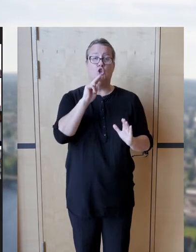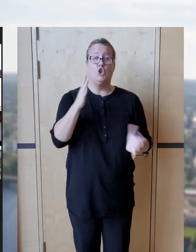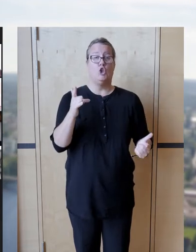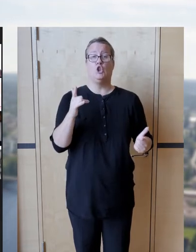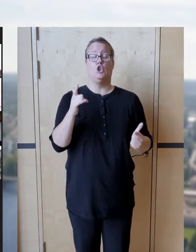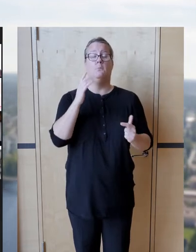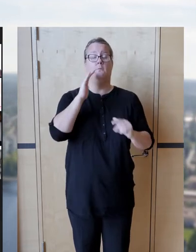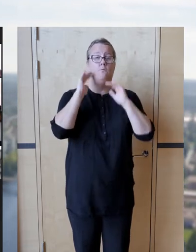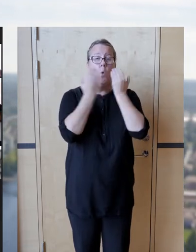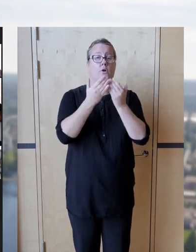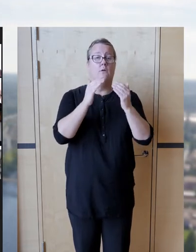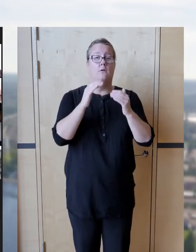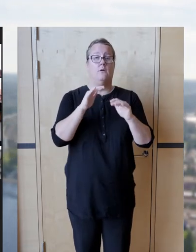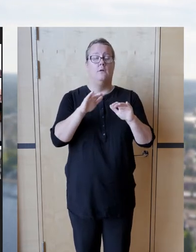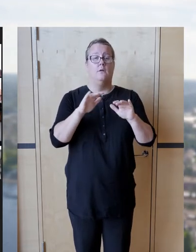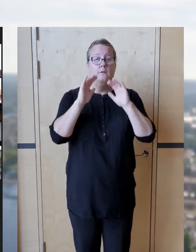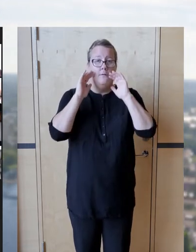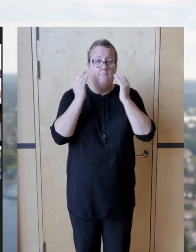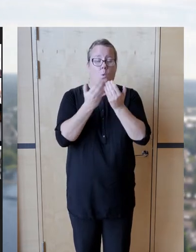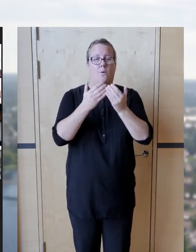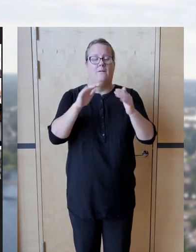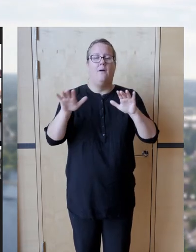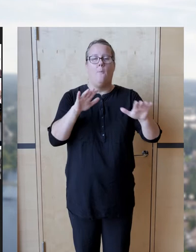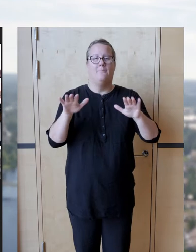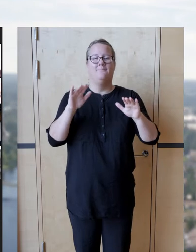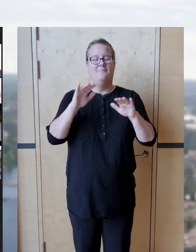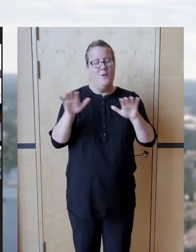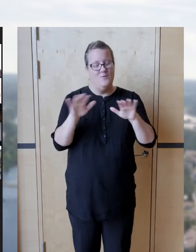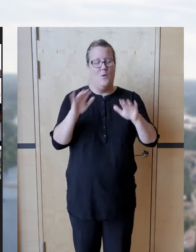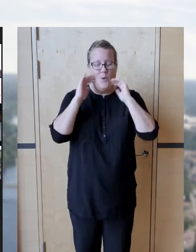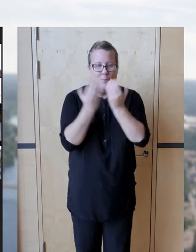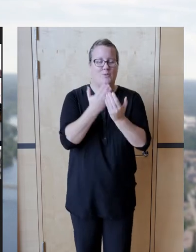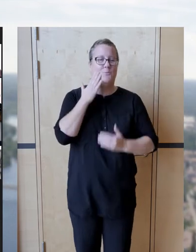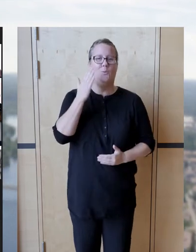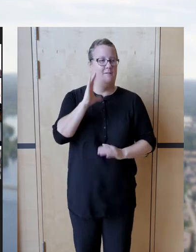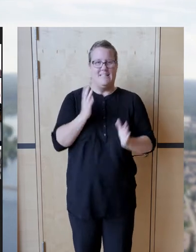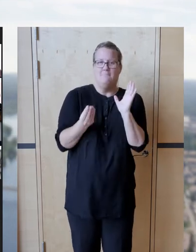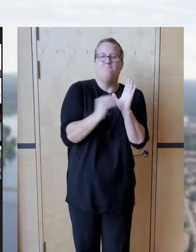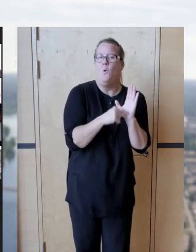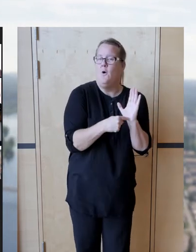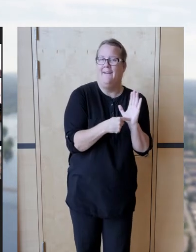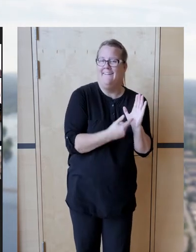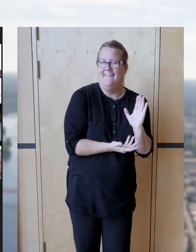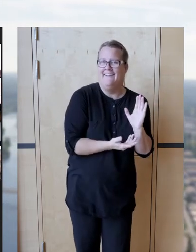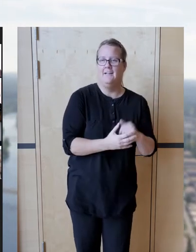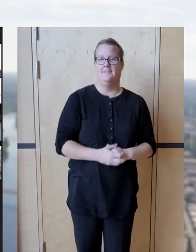Titta lite på Vad är för Twitch.tv Ekedal Stockholm Det var